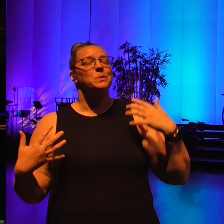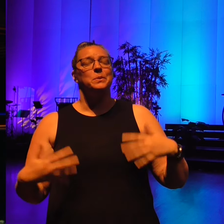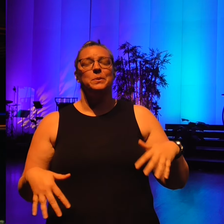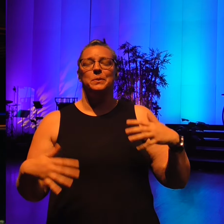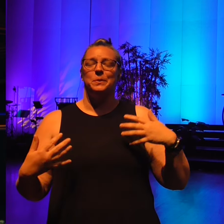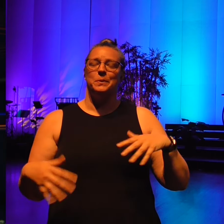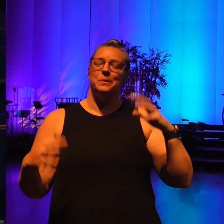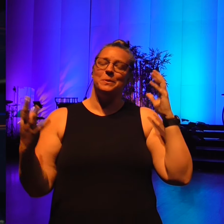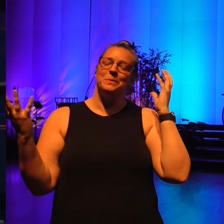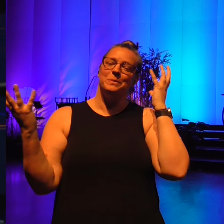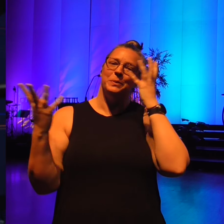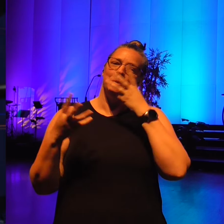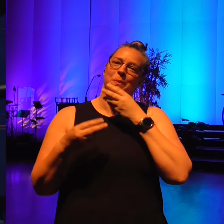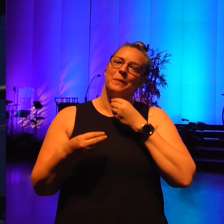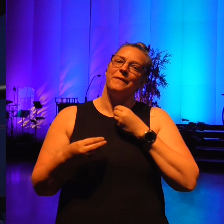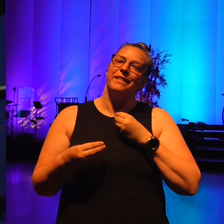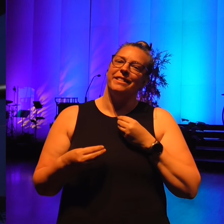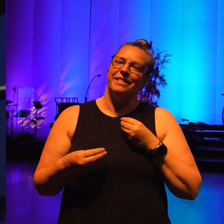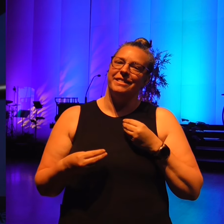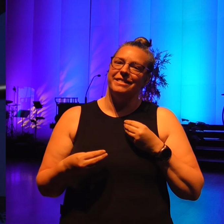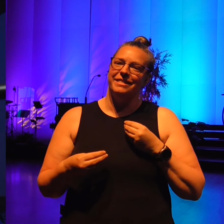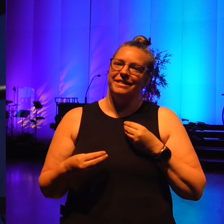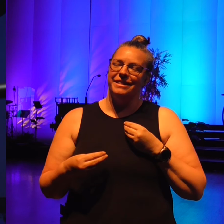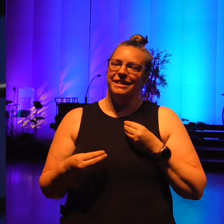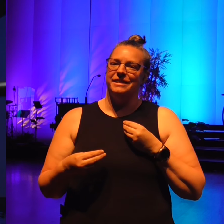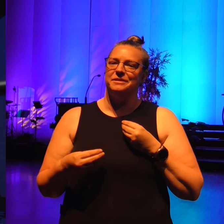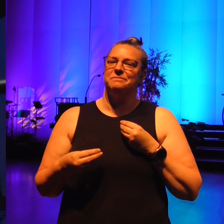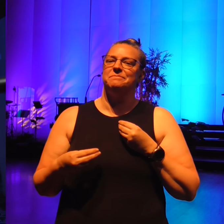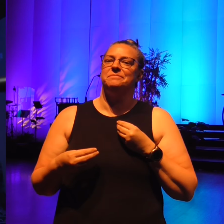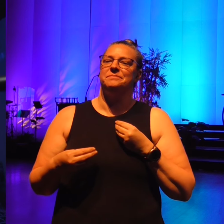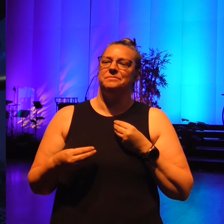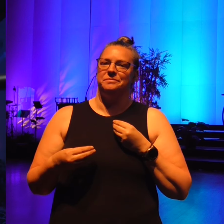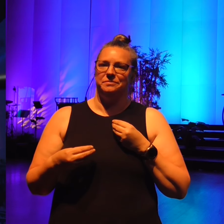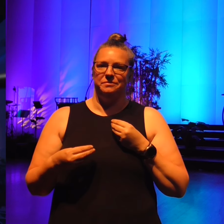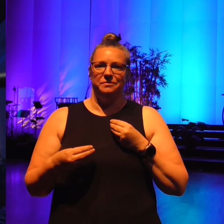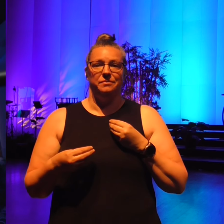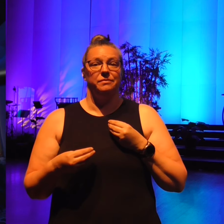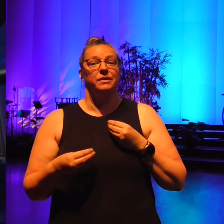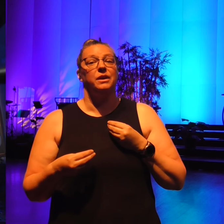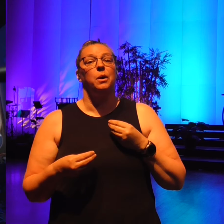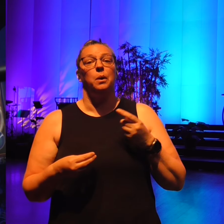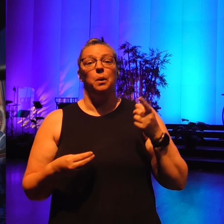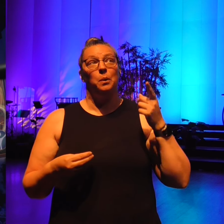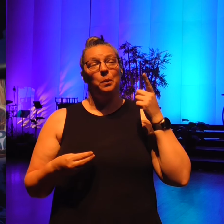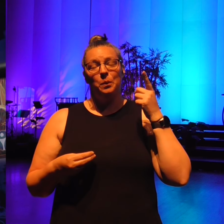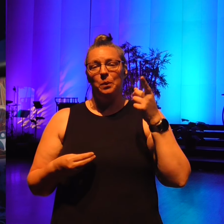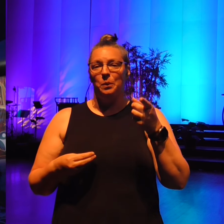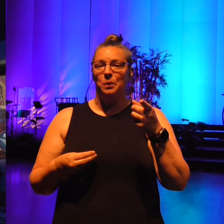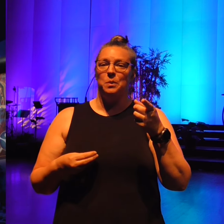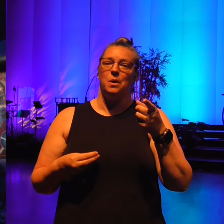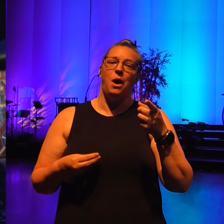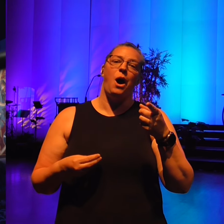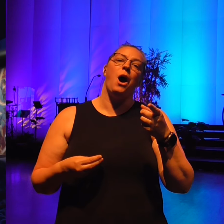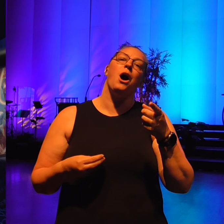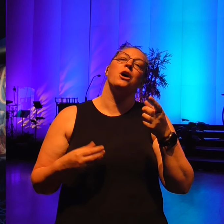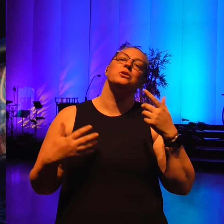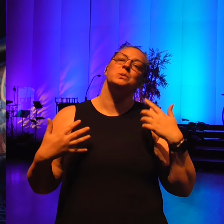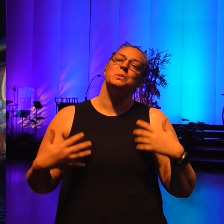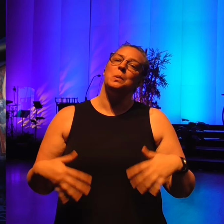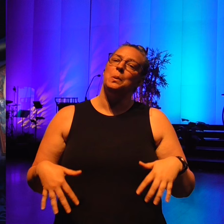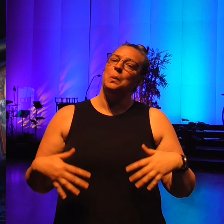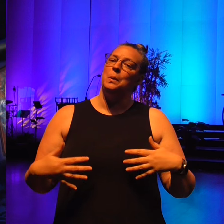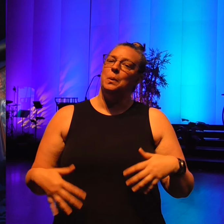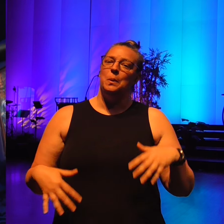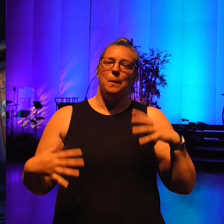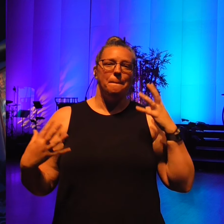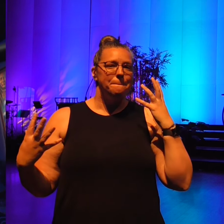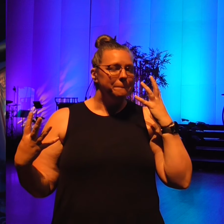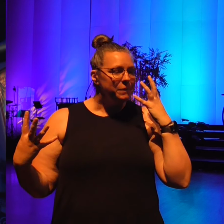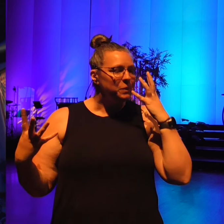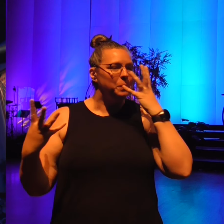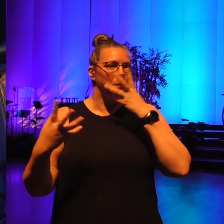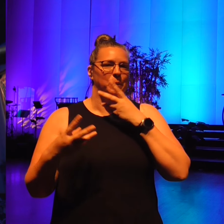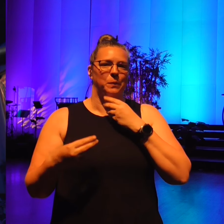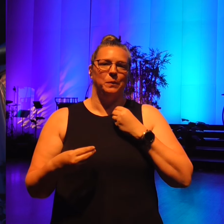hermoso Eres tan hermoso